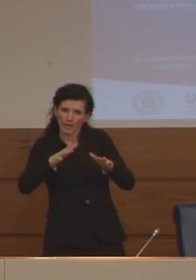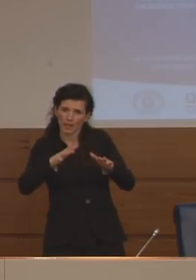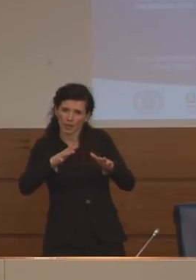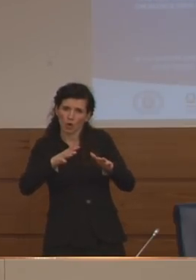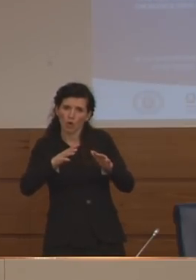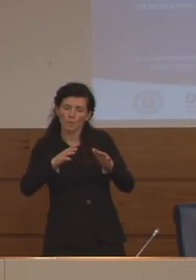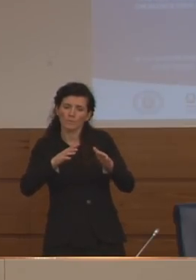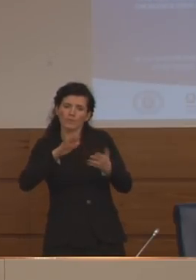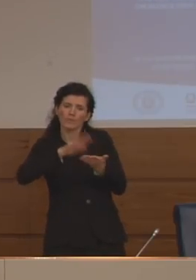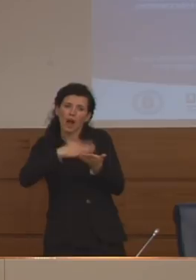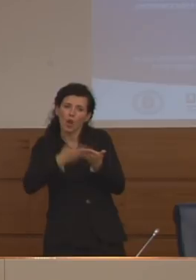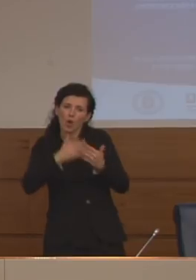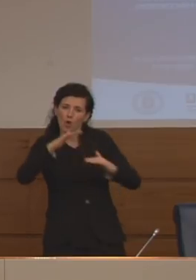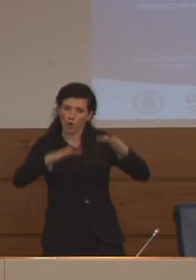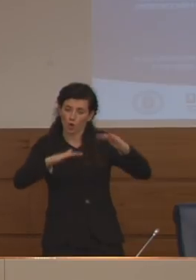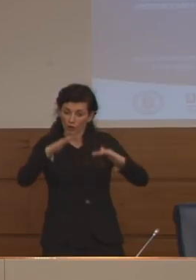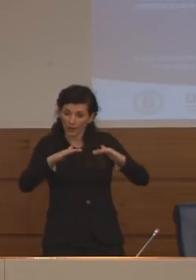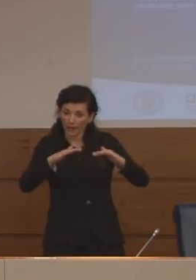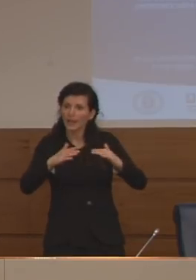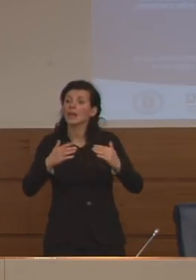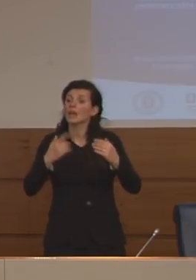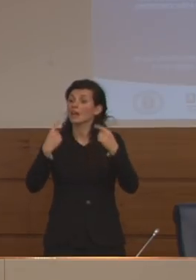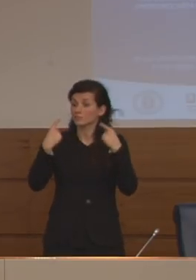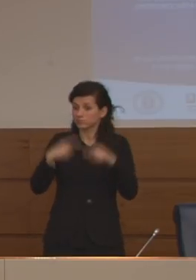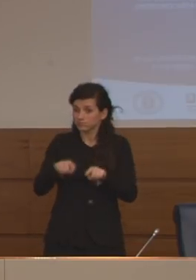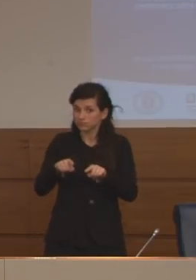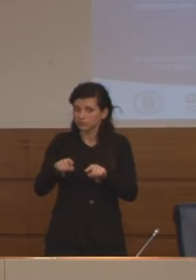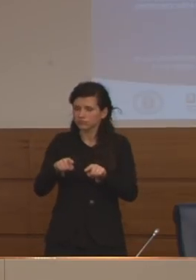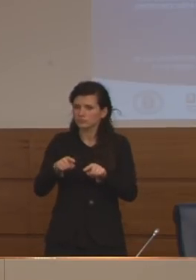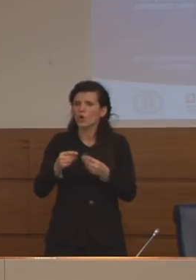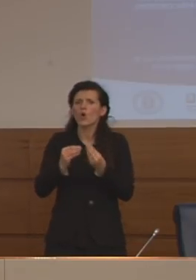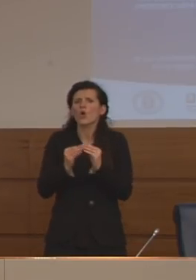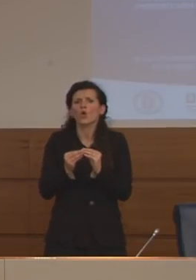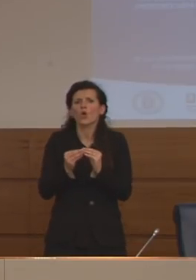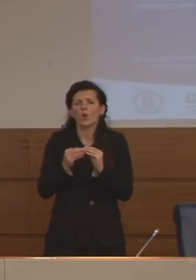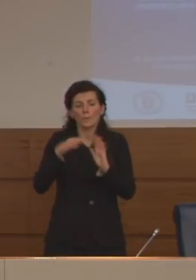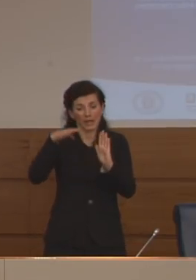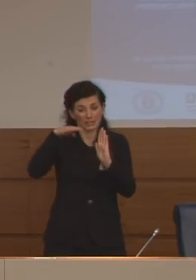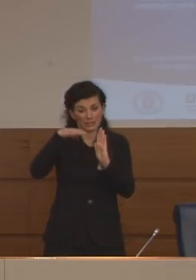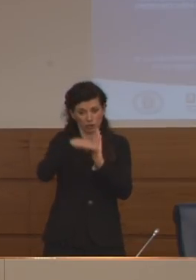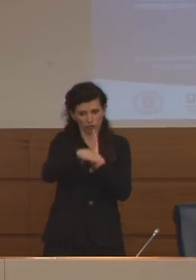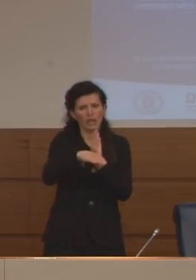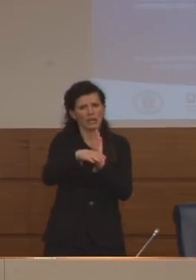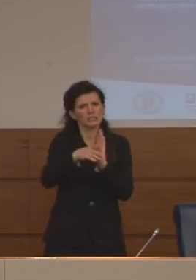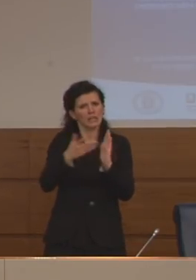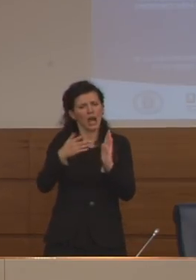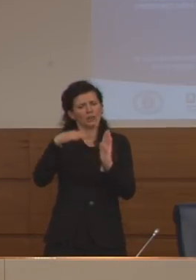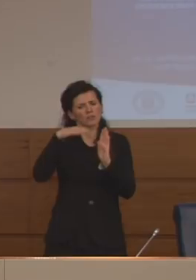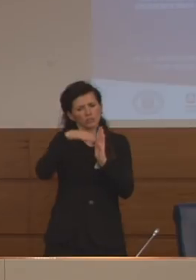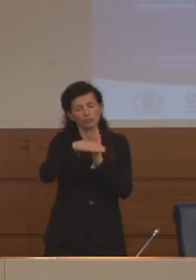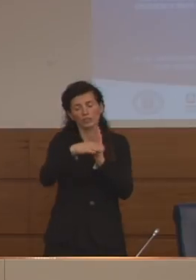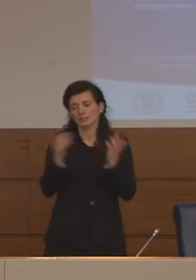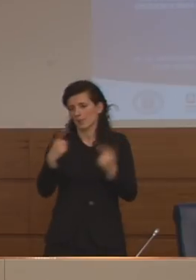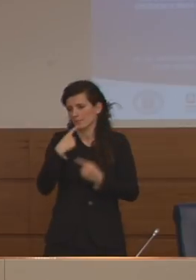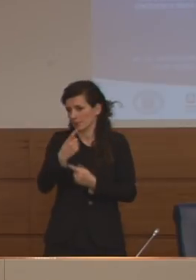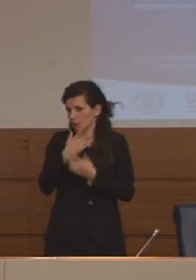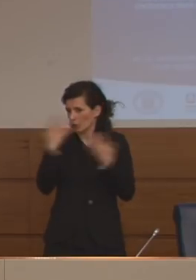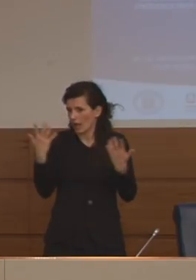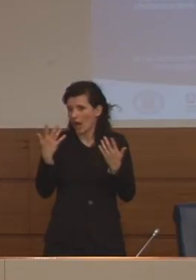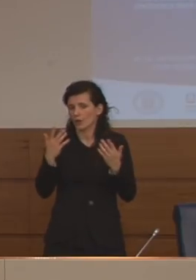influirà sulla discesa, su quella discesa che abbiamo capito, che ci avete detto, che sarà lenta?